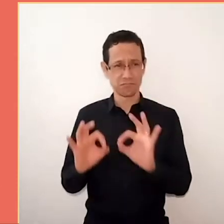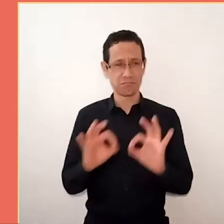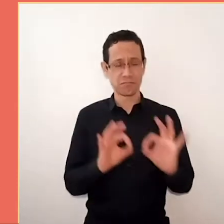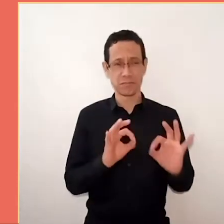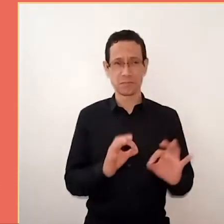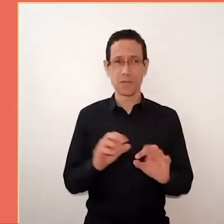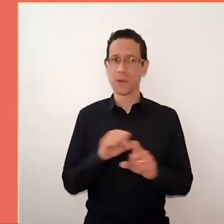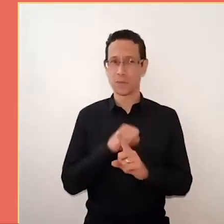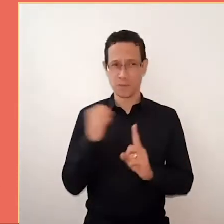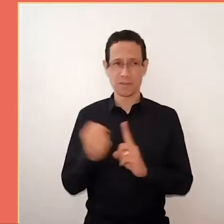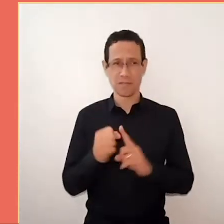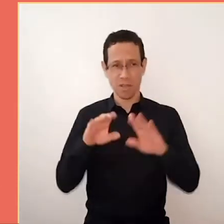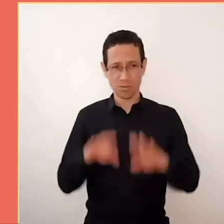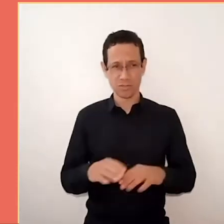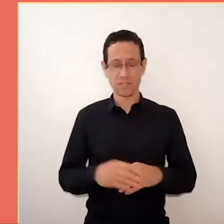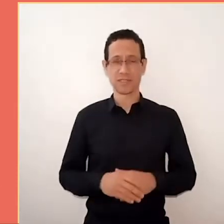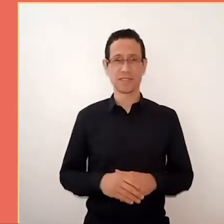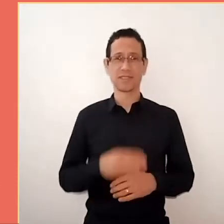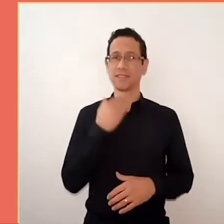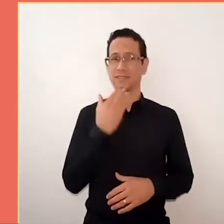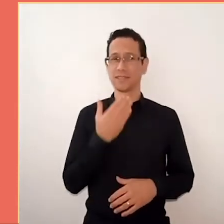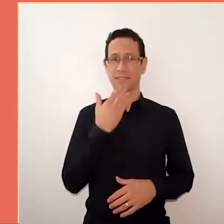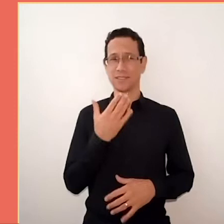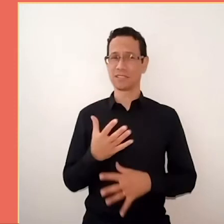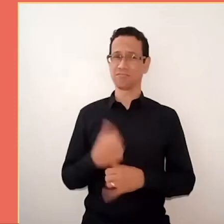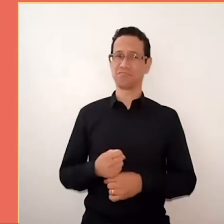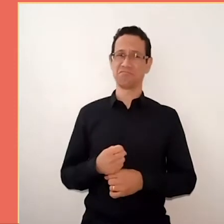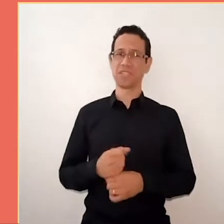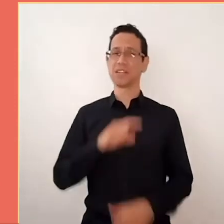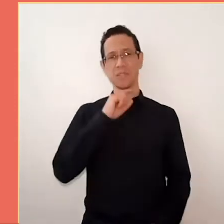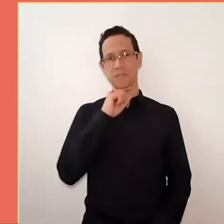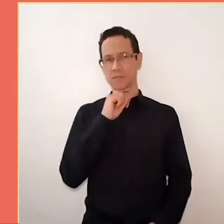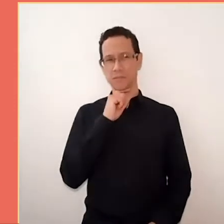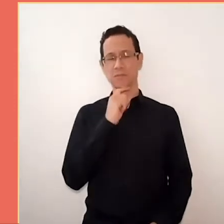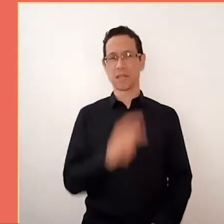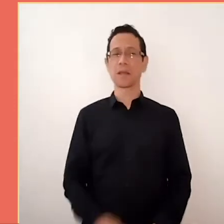não se consegue fazer ações conjuntas,